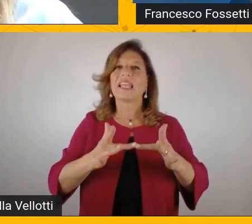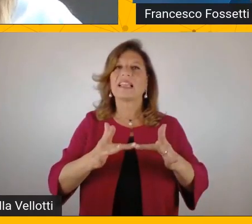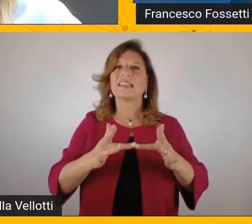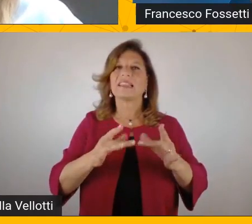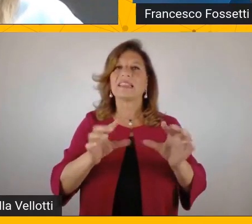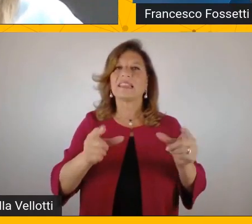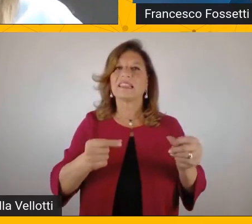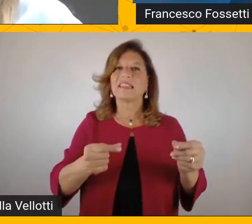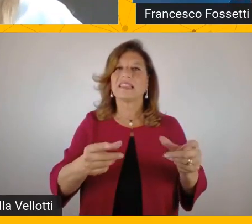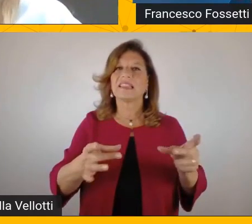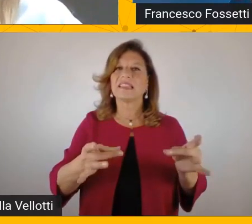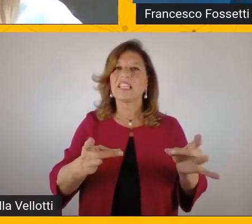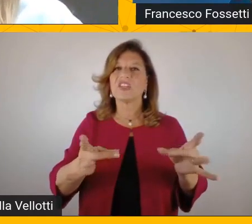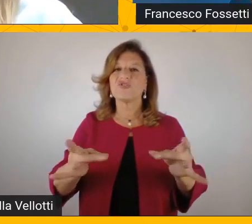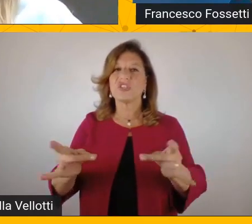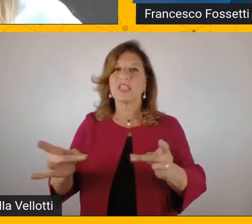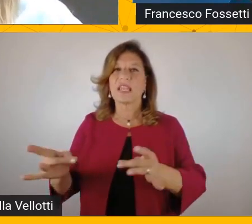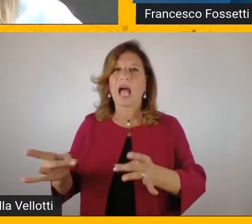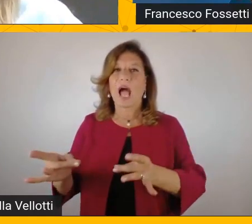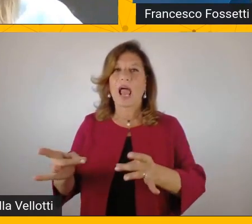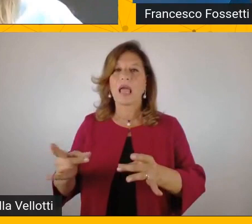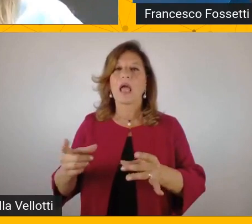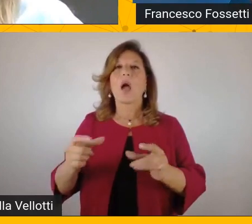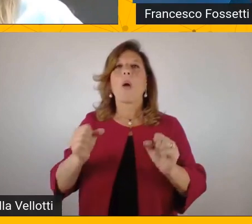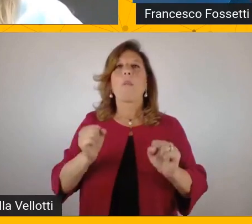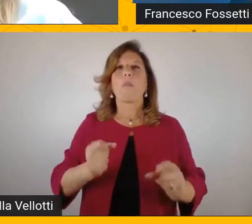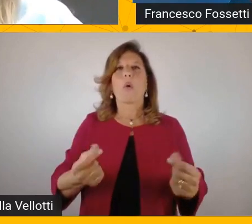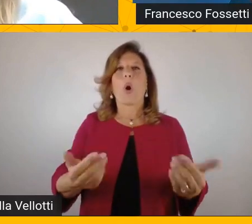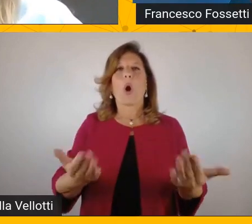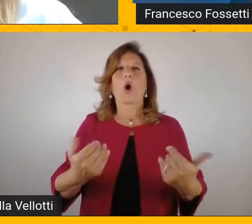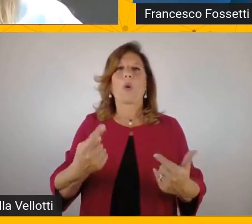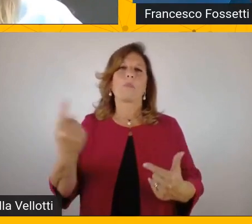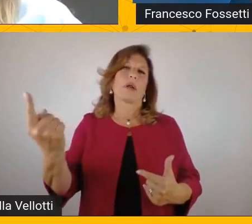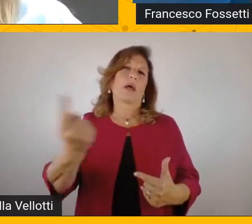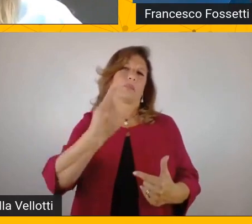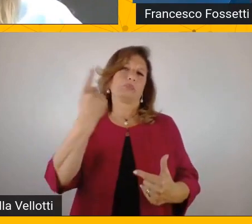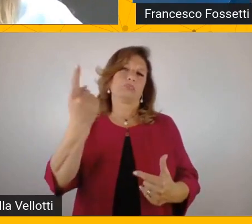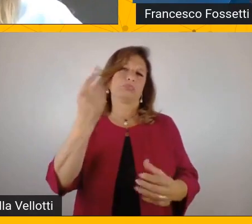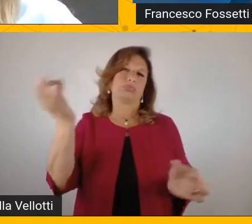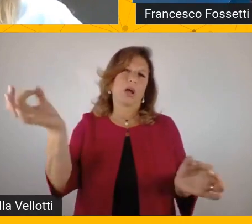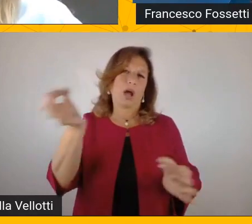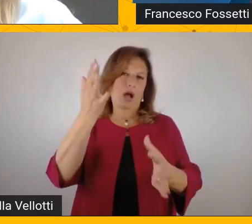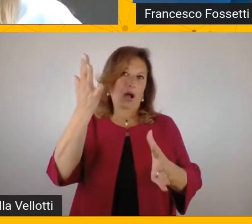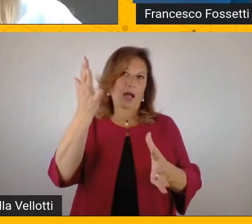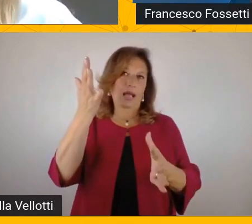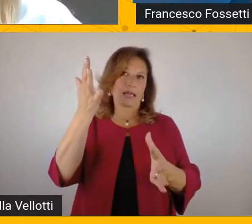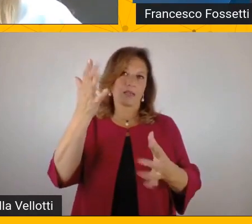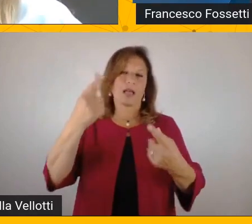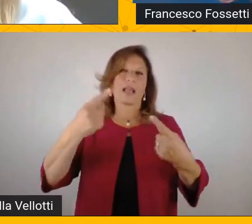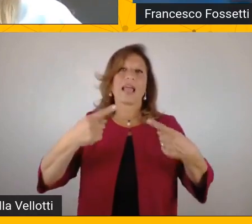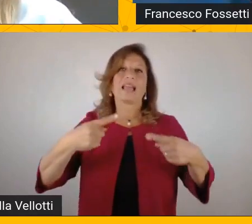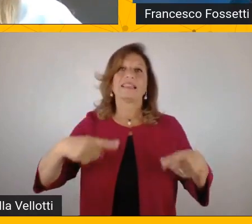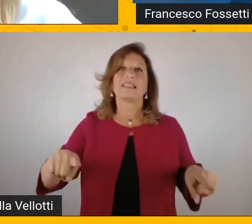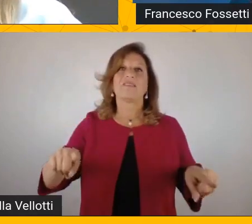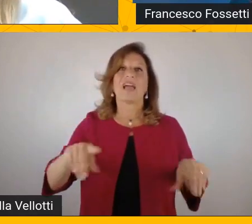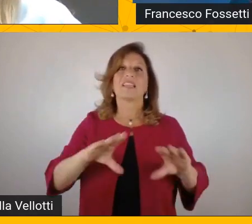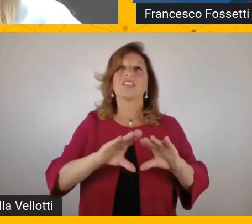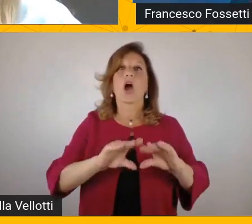digitali che possono anche essere acquistati una tantum eh quella è una cosa ancora